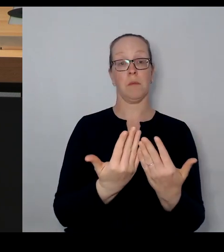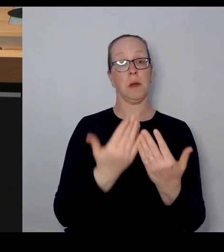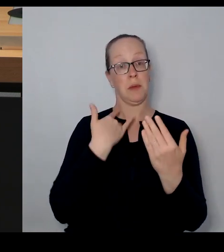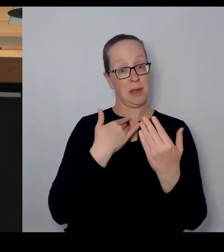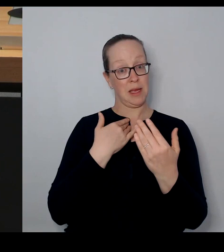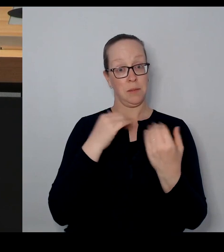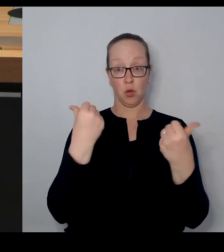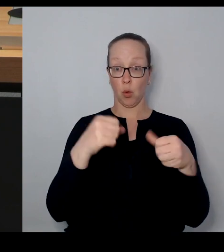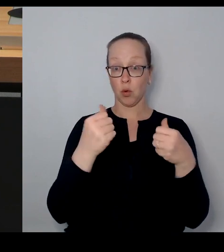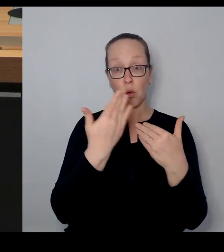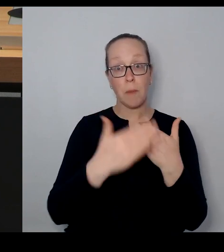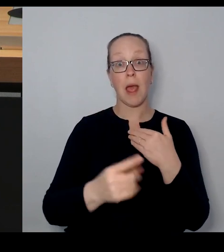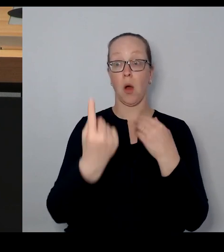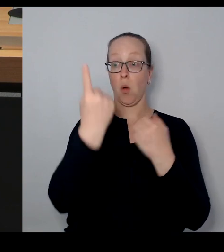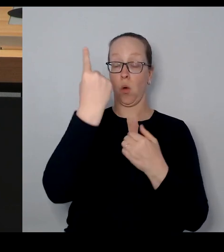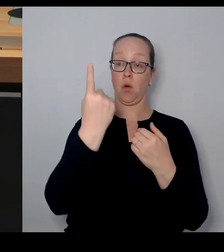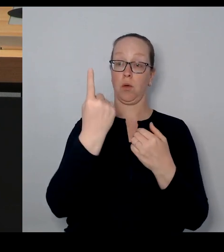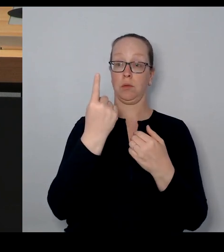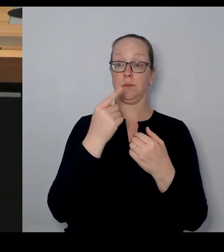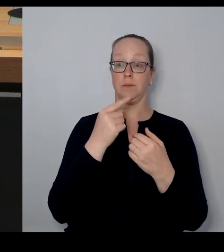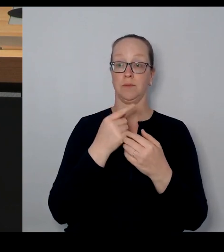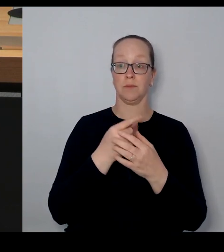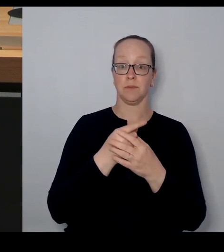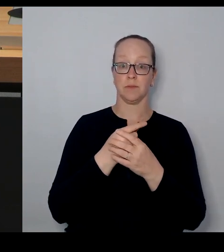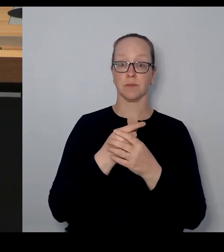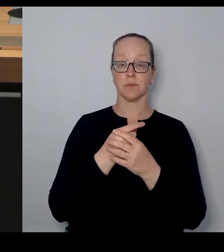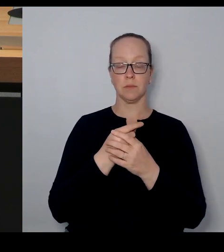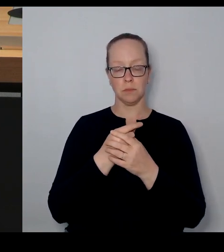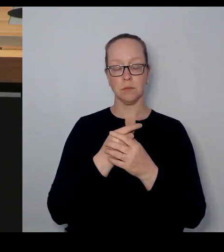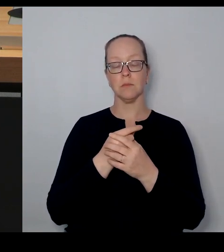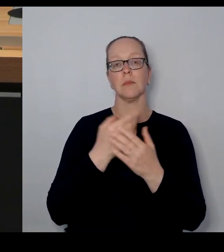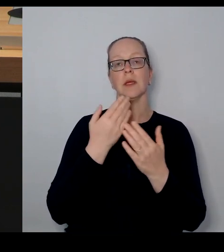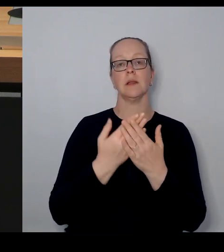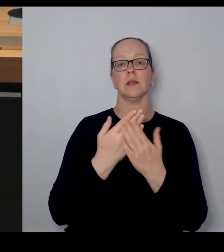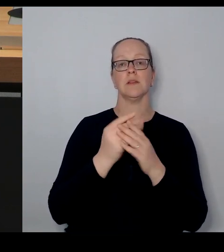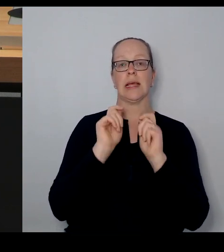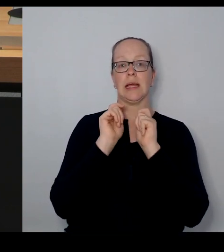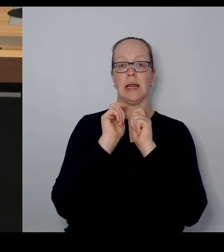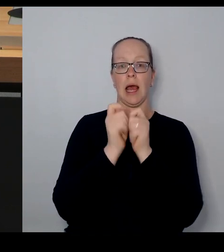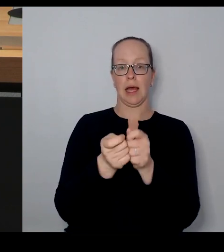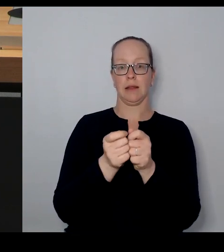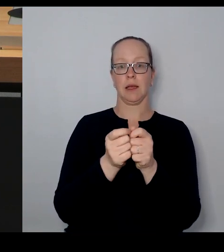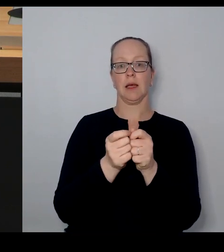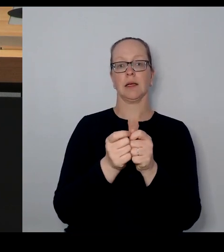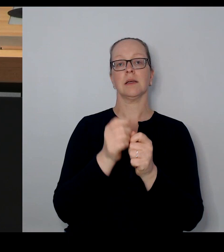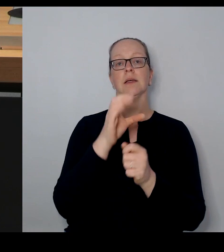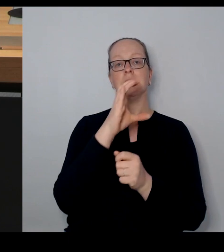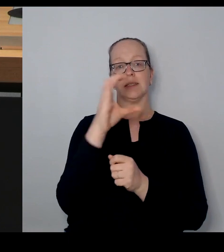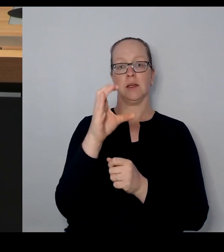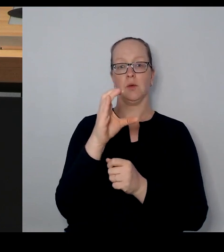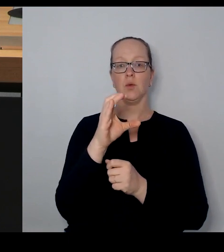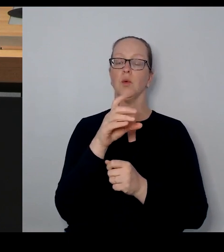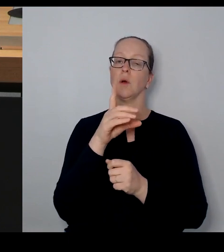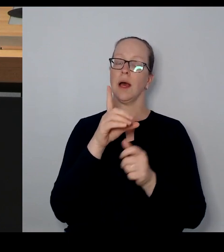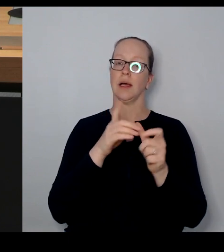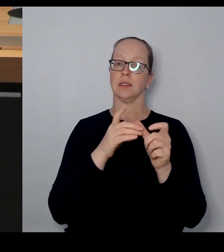Wir wollen über eine Bundesratsinitiative eine Änderung von Paragraf 19, Absatz sechs des SGB zwölf erreichen und